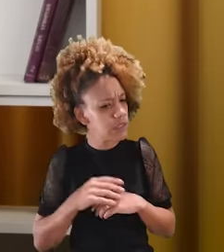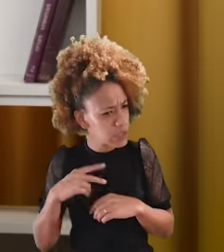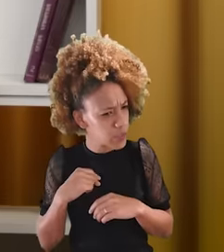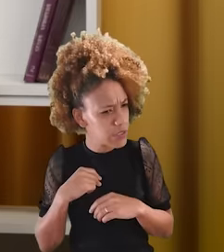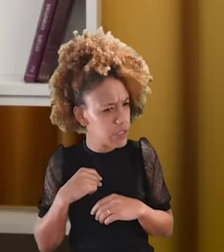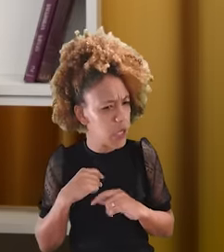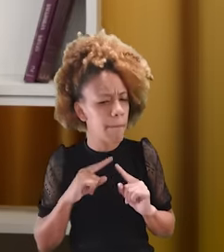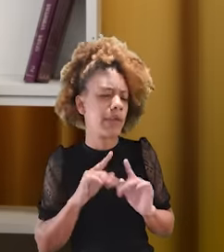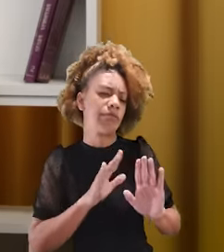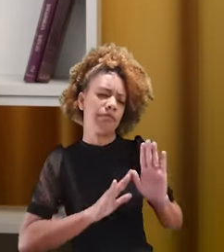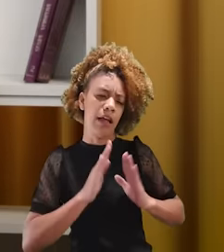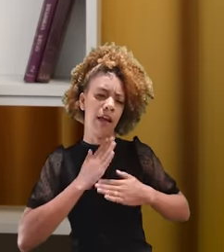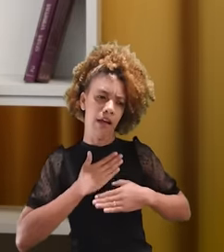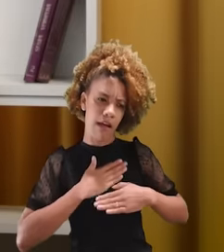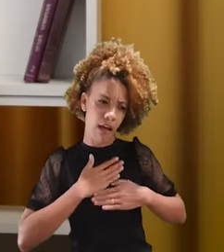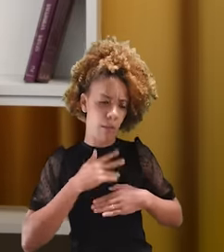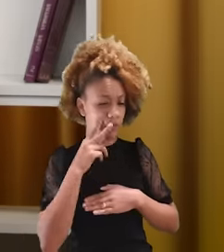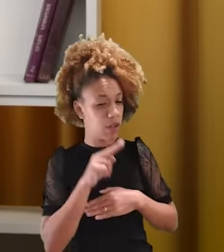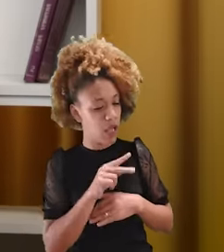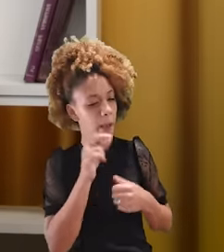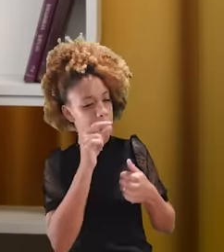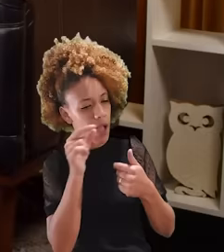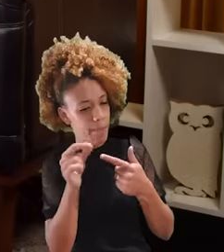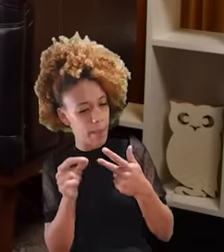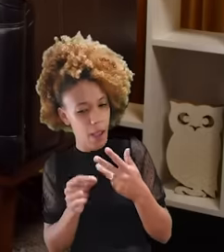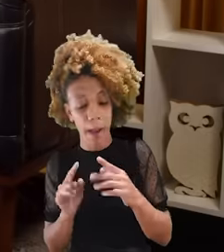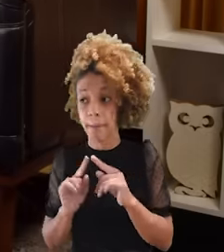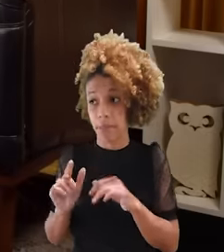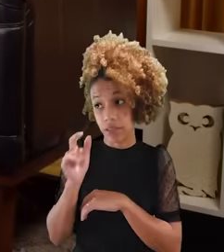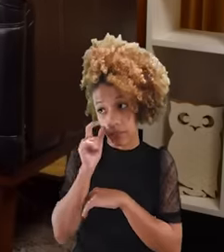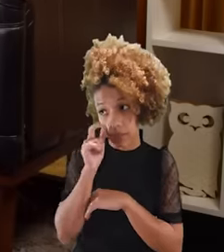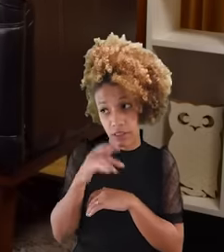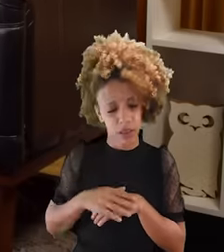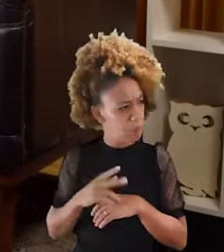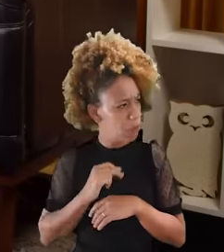analisar Calma Vamos moderar isso daqui eu estou realmente interessada PR [ __ ] Acho isso incrível